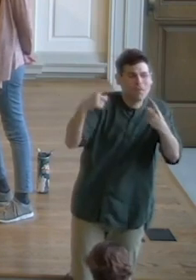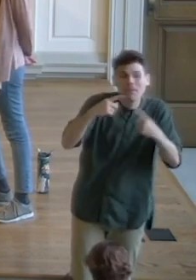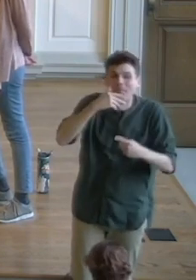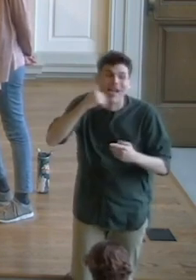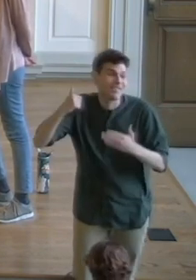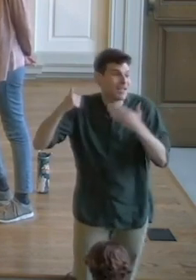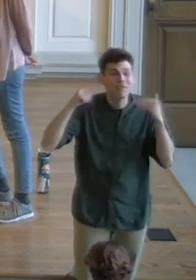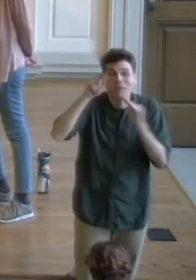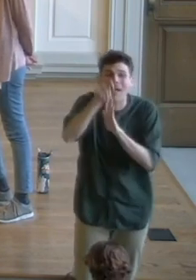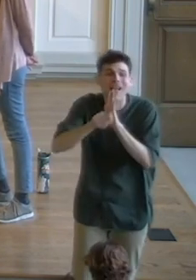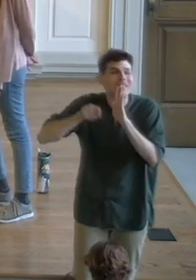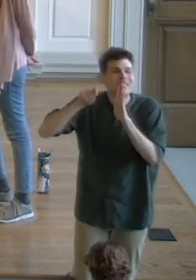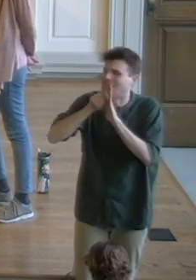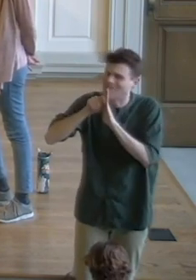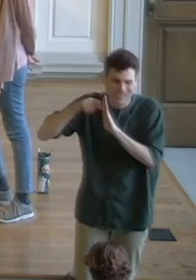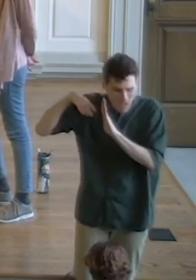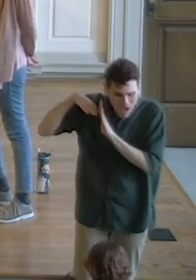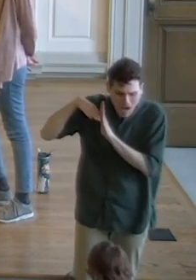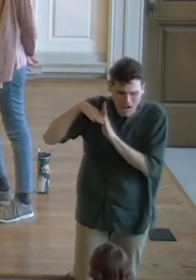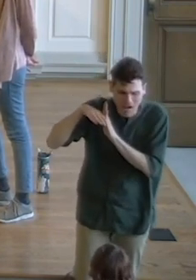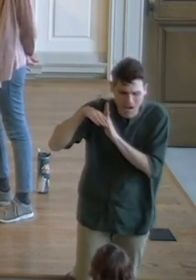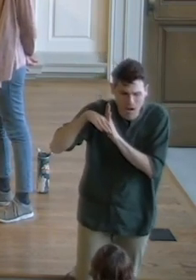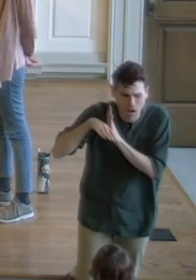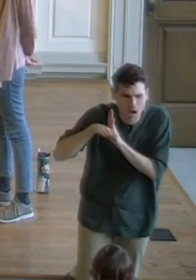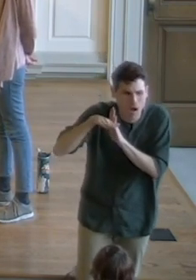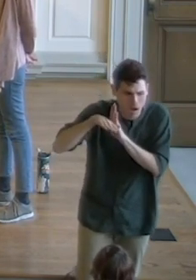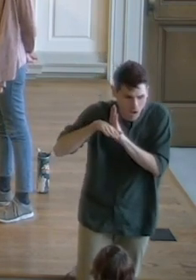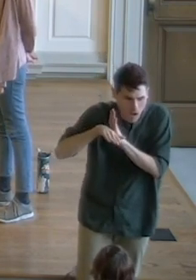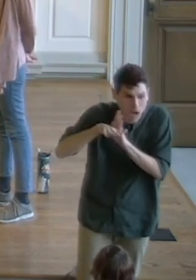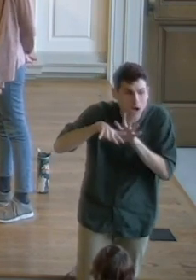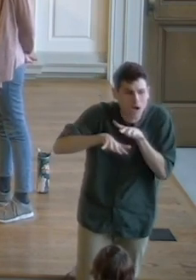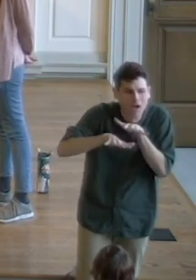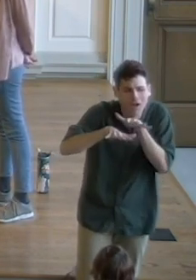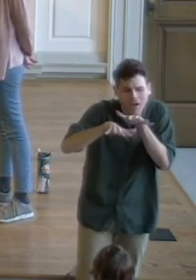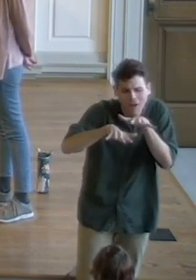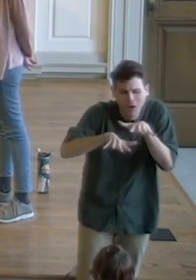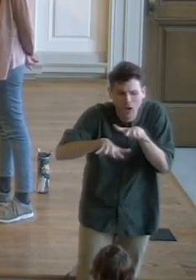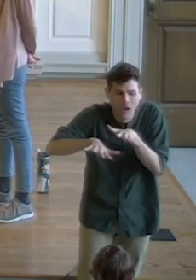Del mejor de los mejores tiempos